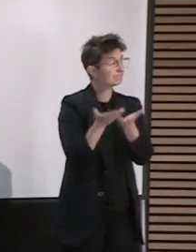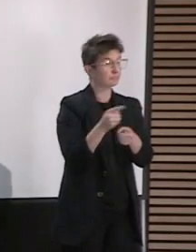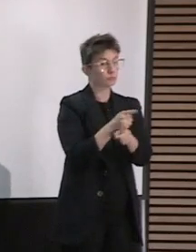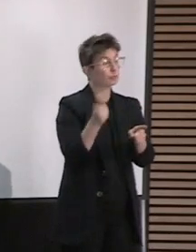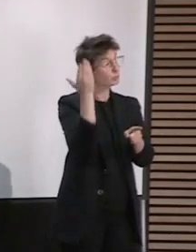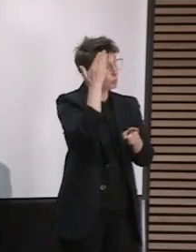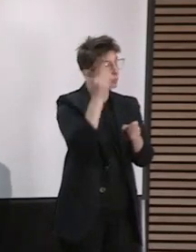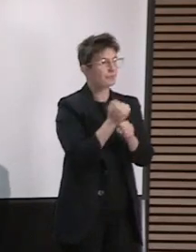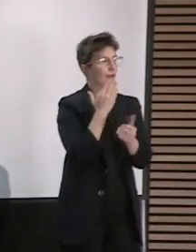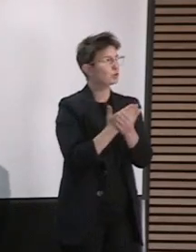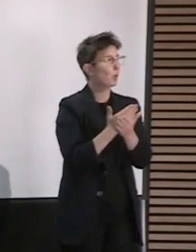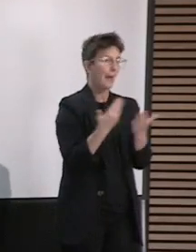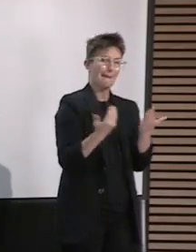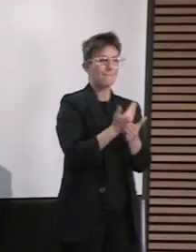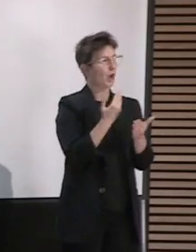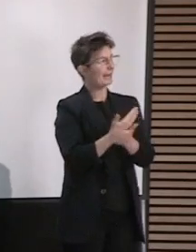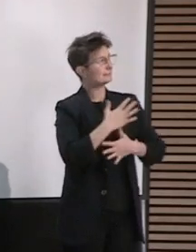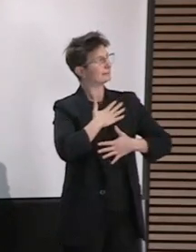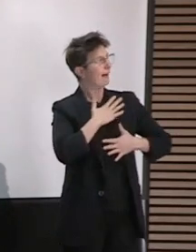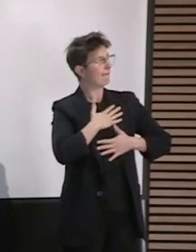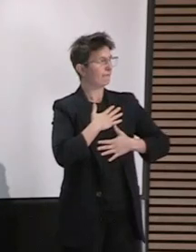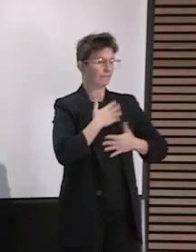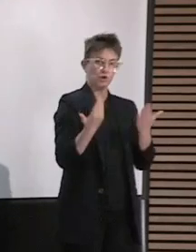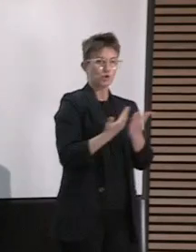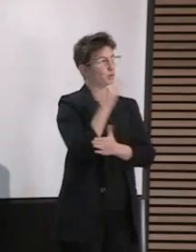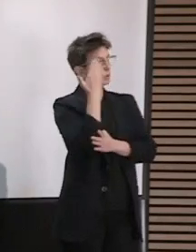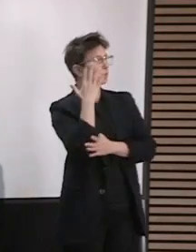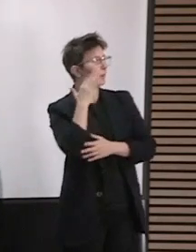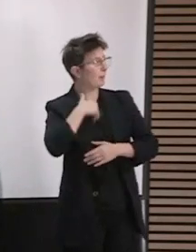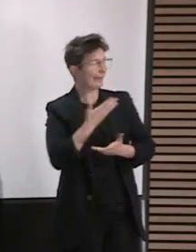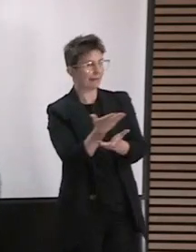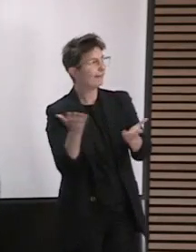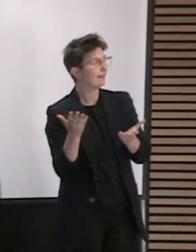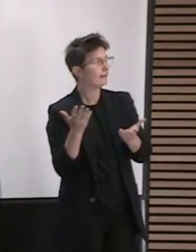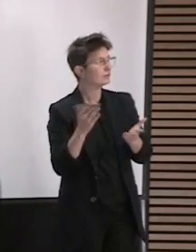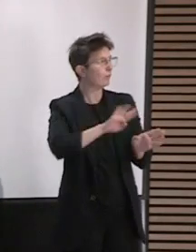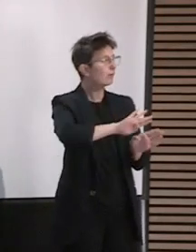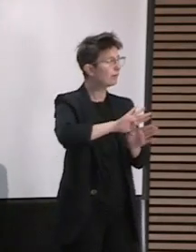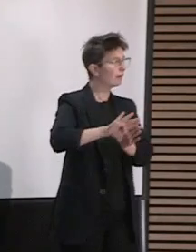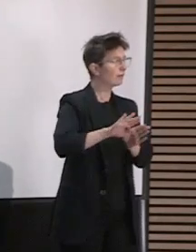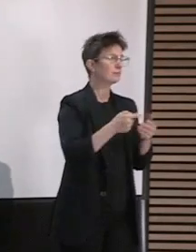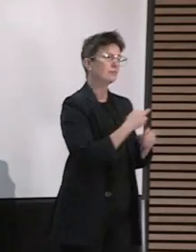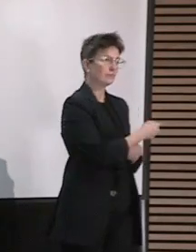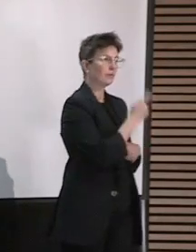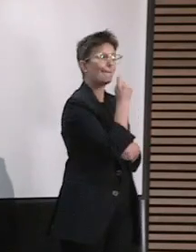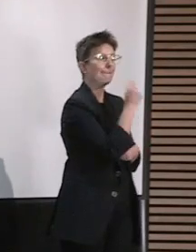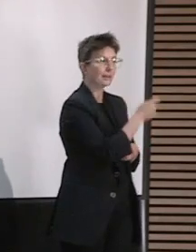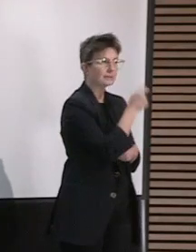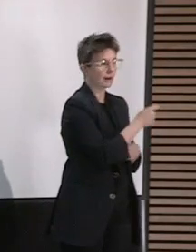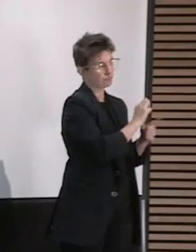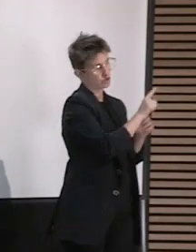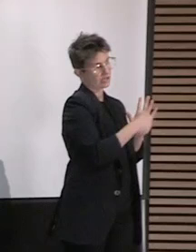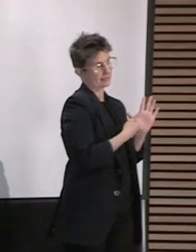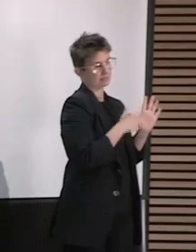ka tukuna e matou te$ 1. 6